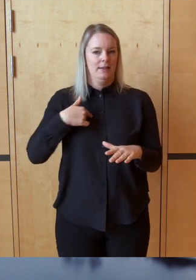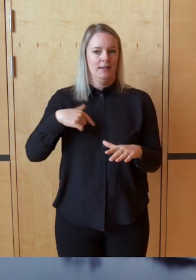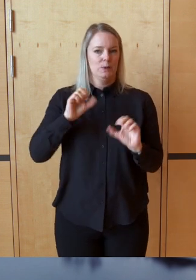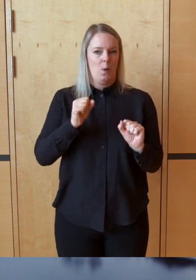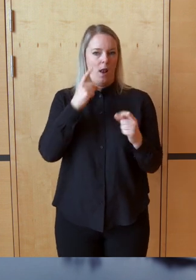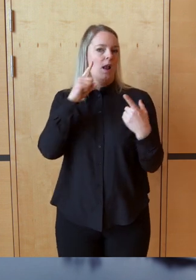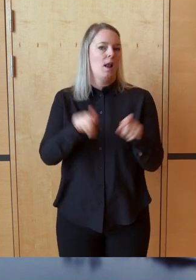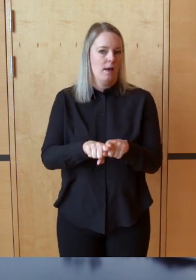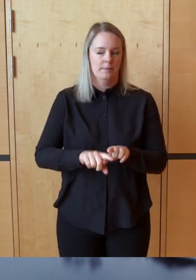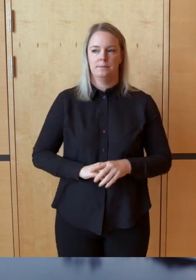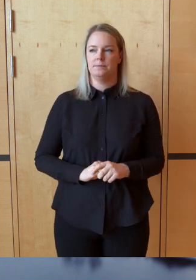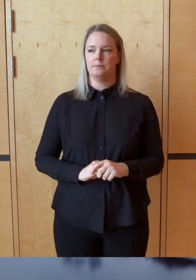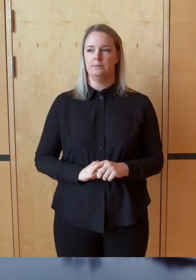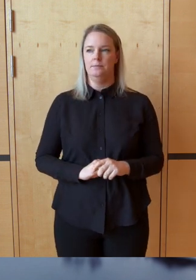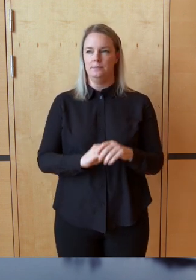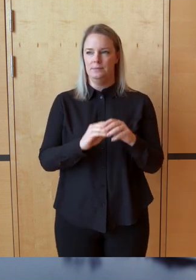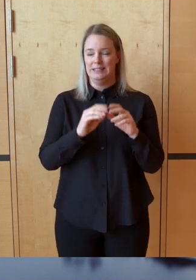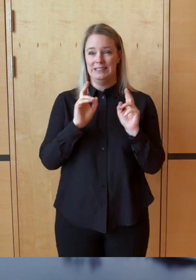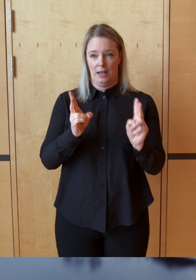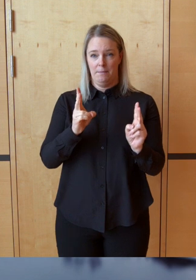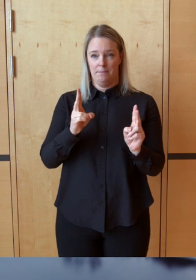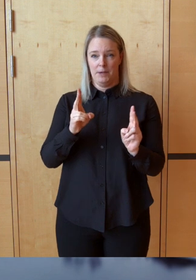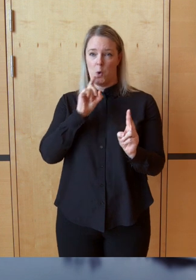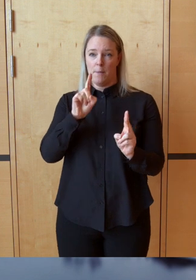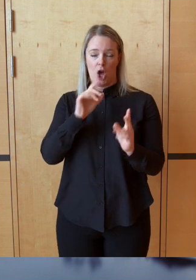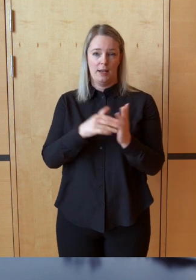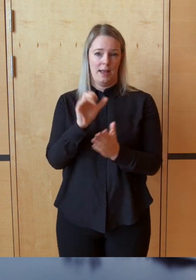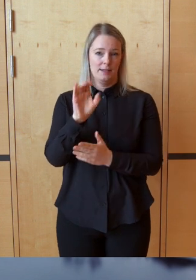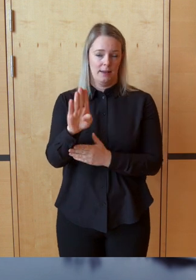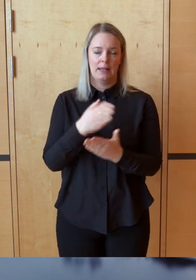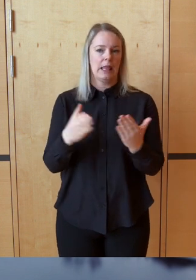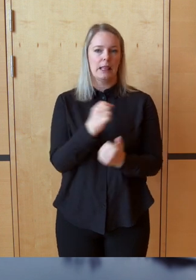Detsamma gäller Sverigedemokraterna det inte ett brott att vara fattig